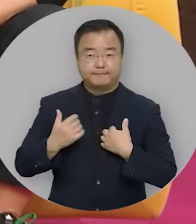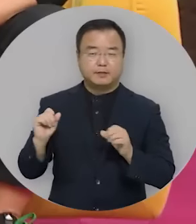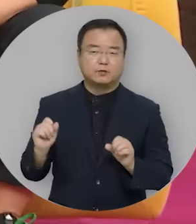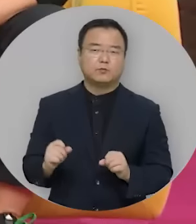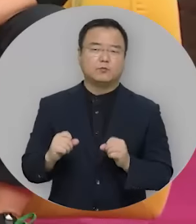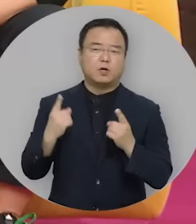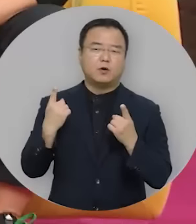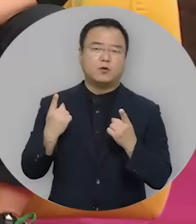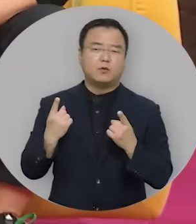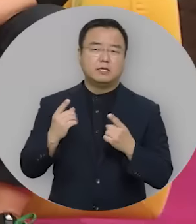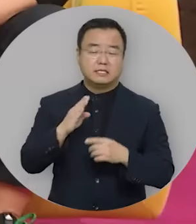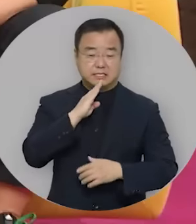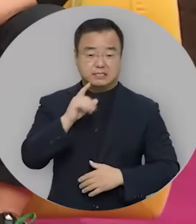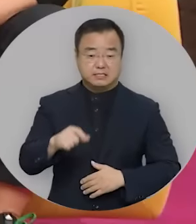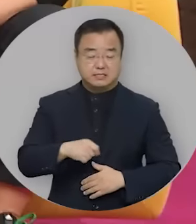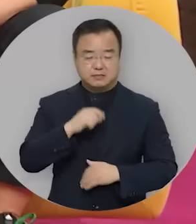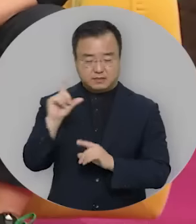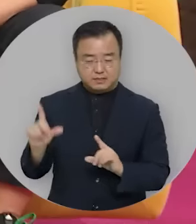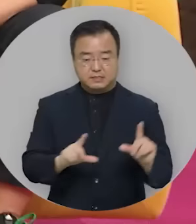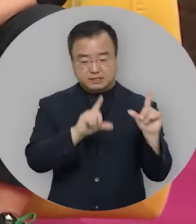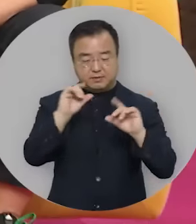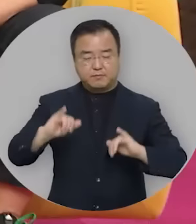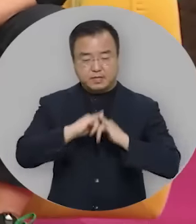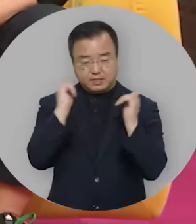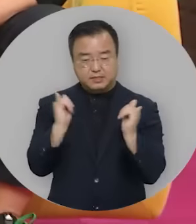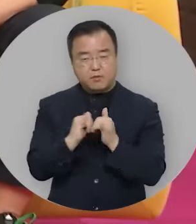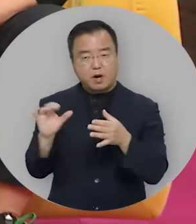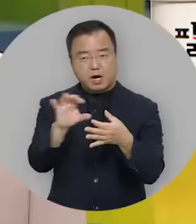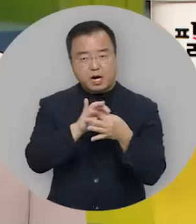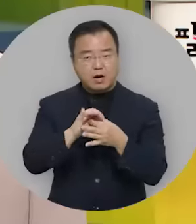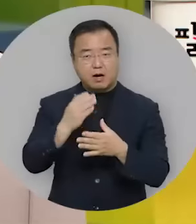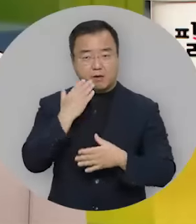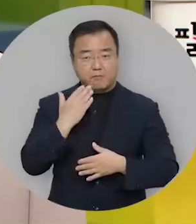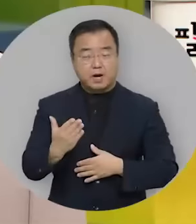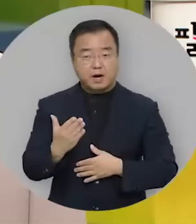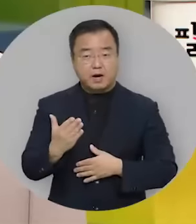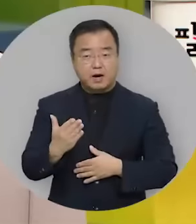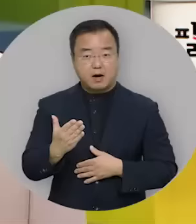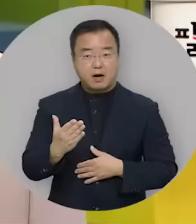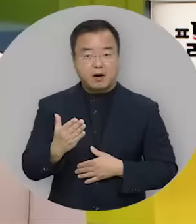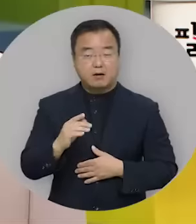그것이 어떻게 실제로 사회에 나가서 연결될지 또 최중증 장애인,